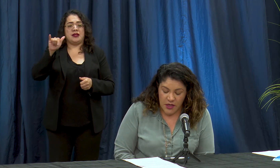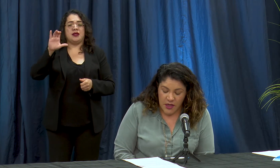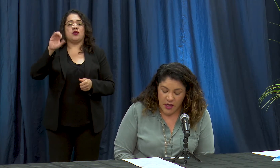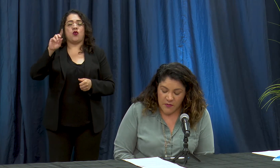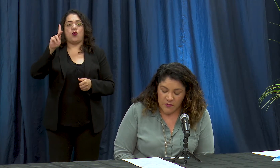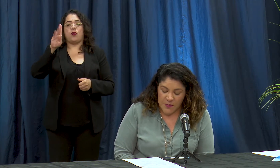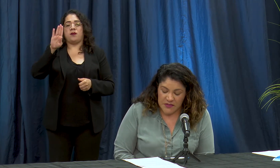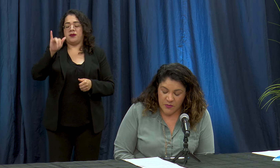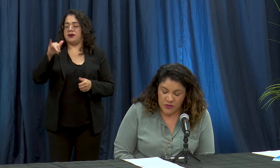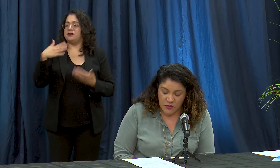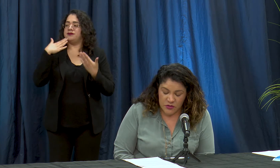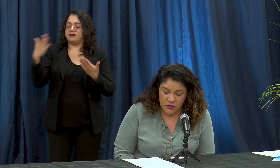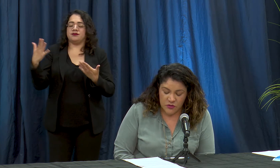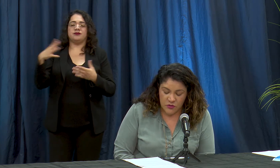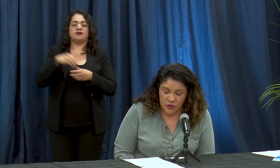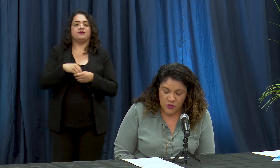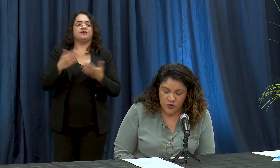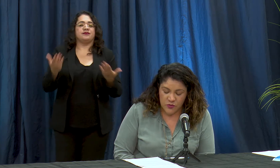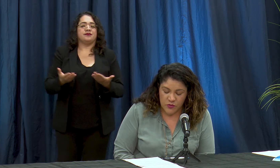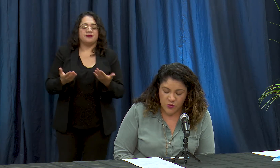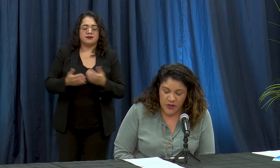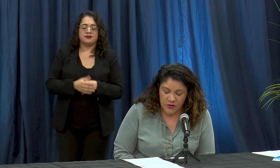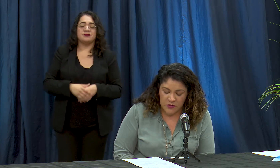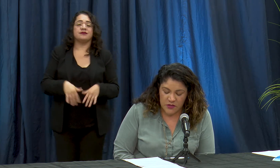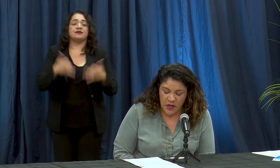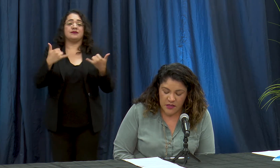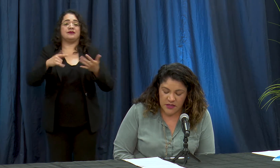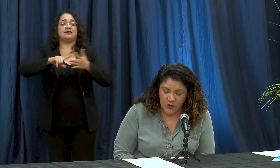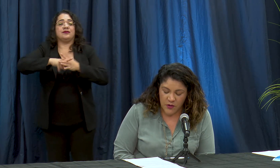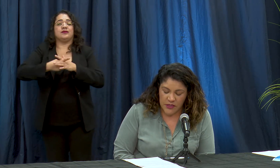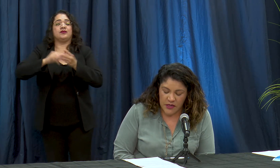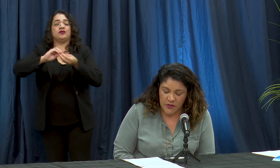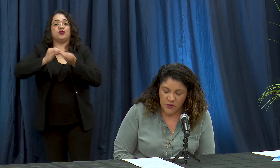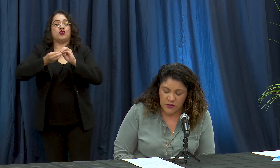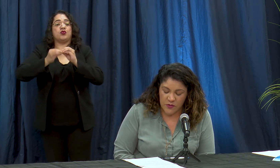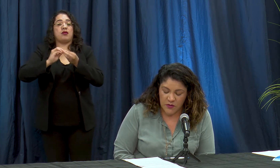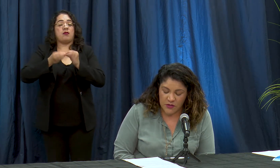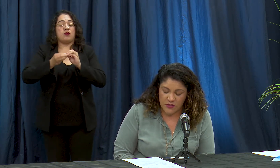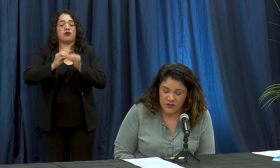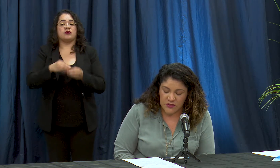empezamos condos Ultimo's new números estado y tenemos mil cuatro siento